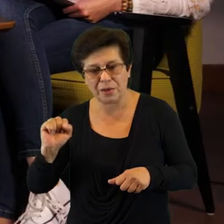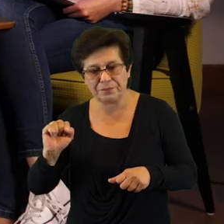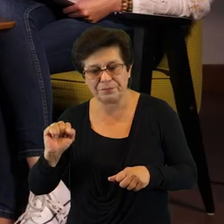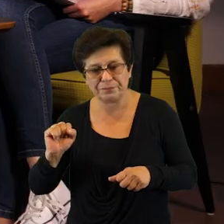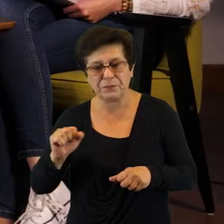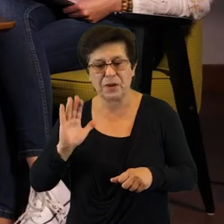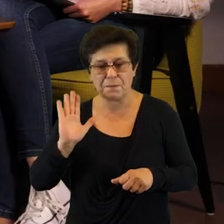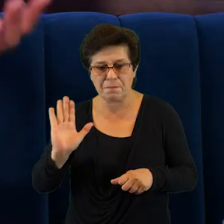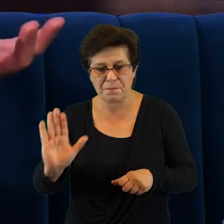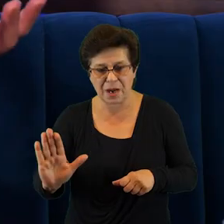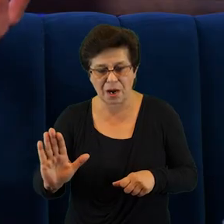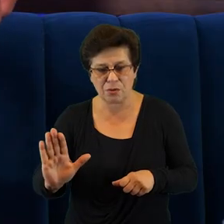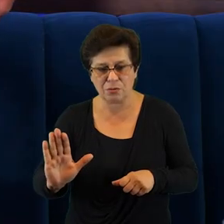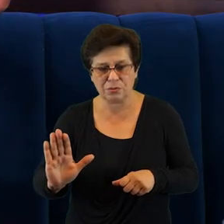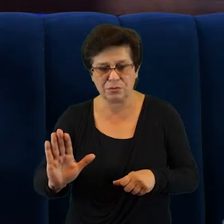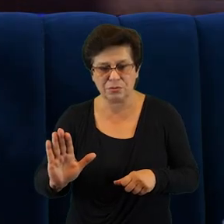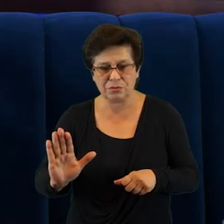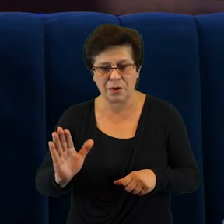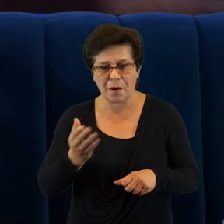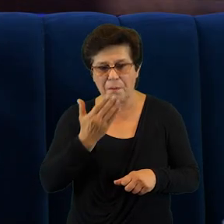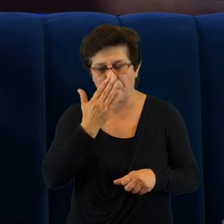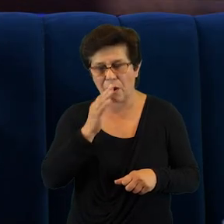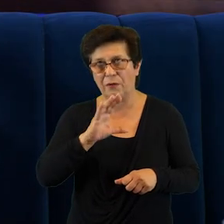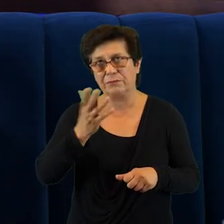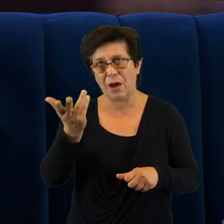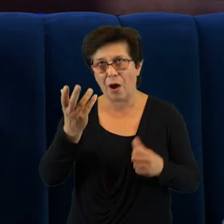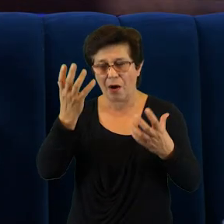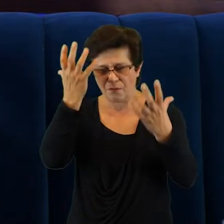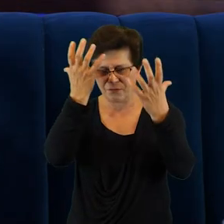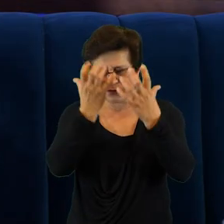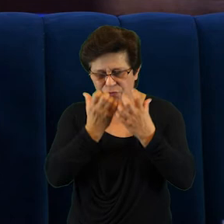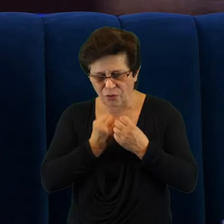miał objawienie, siedział w nocy przy nasłuchu radiowym